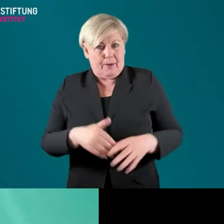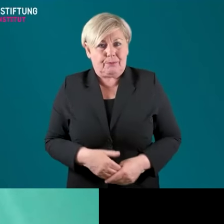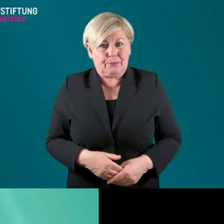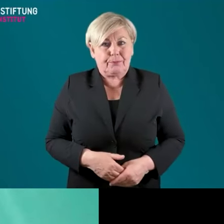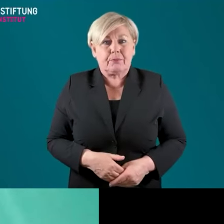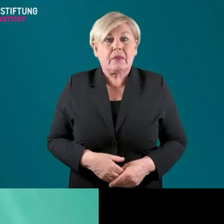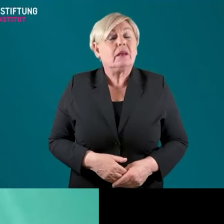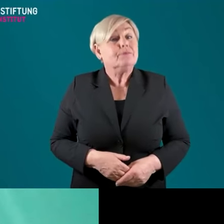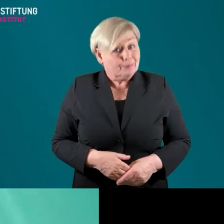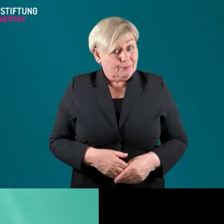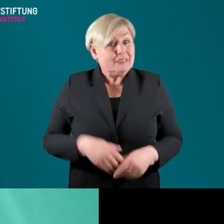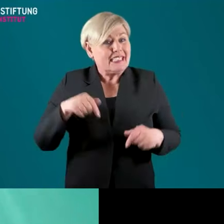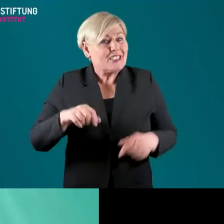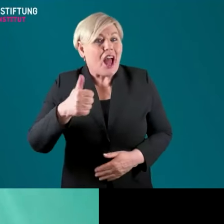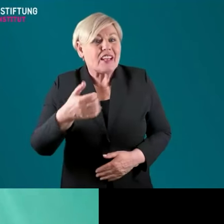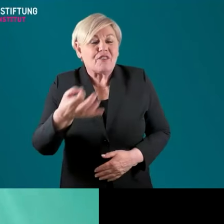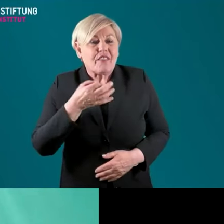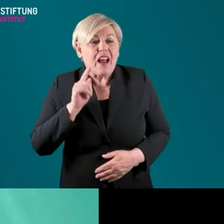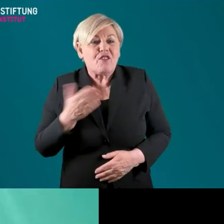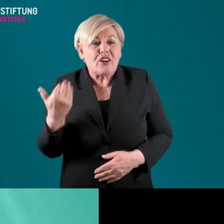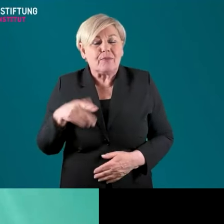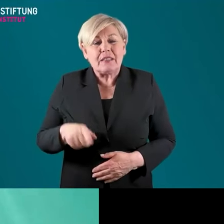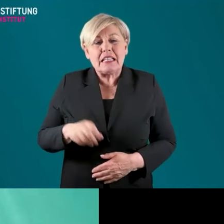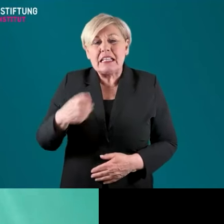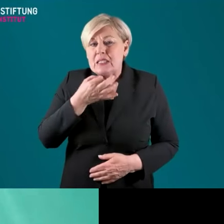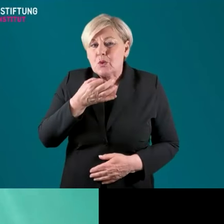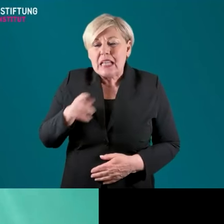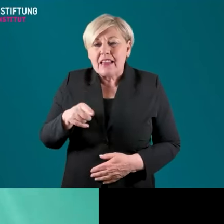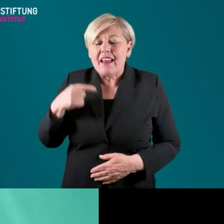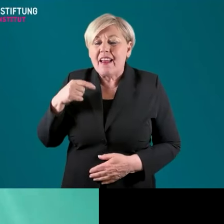Jetzt haben wir hier noch eine Frage von Susanne Weise.